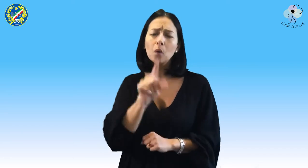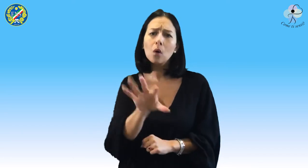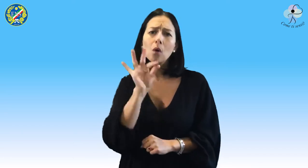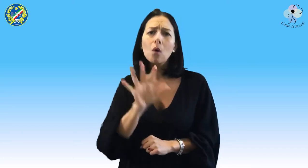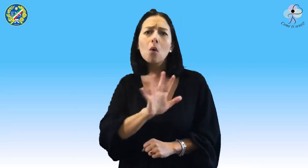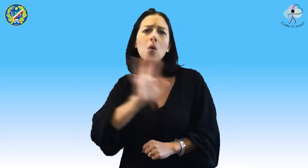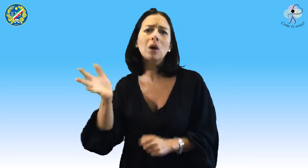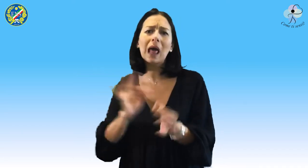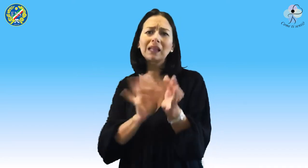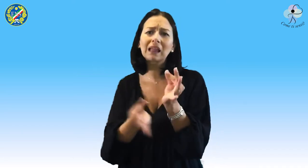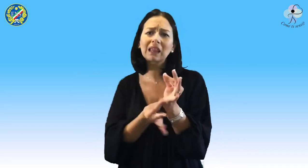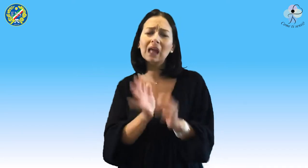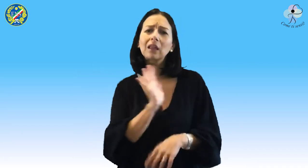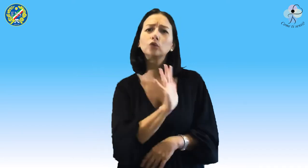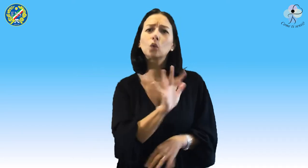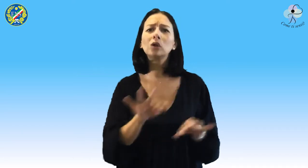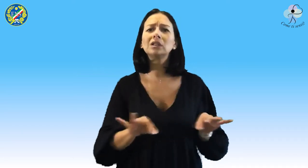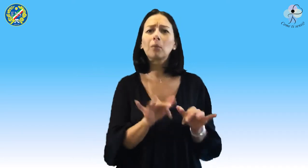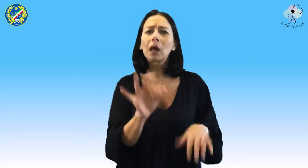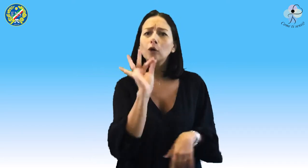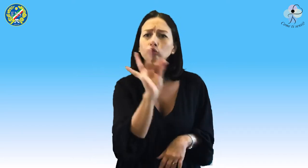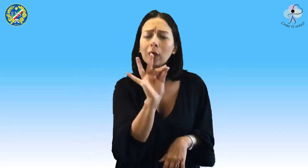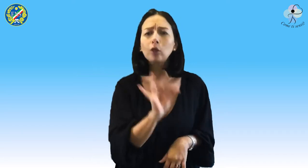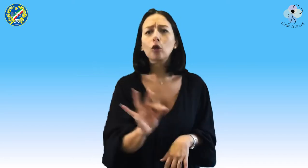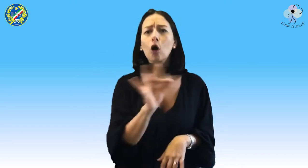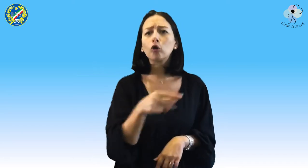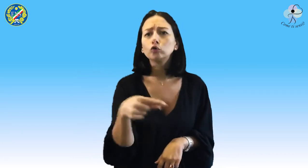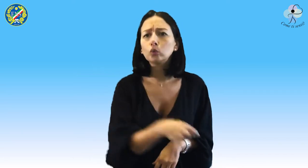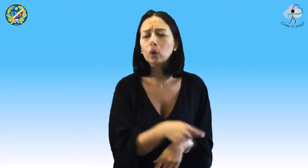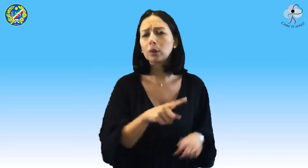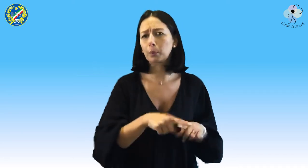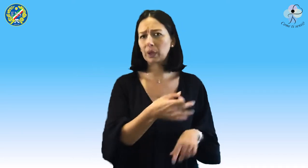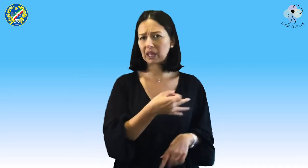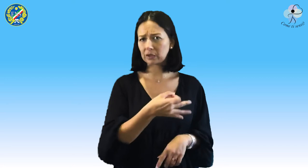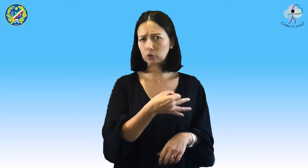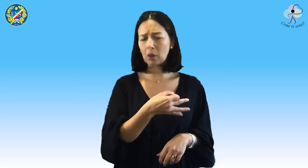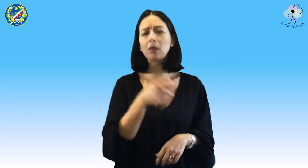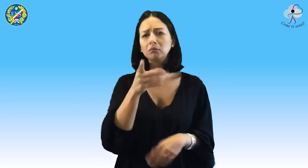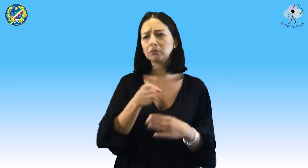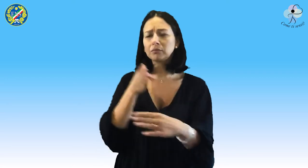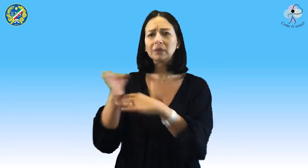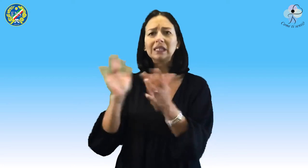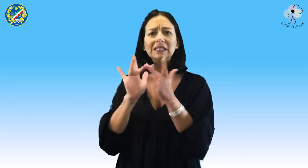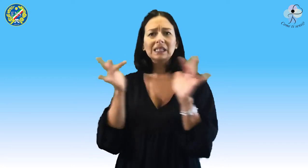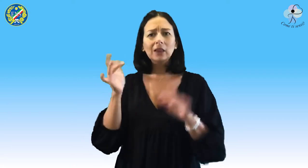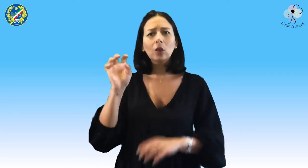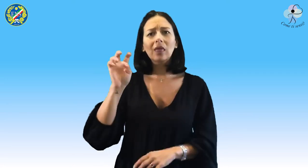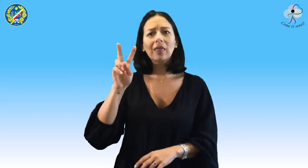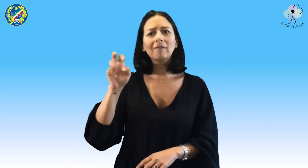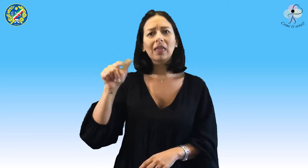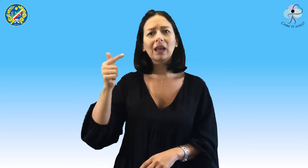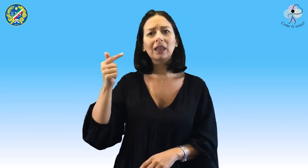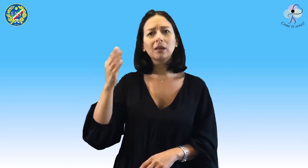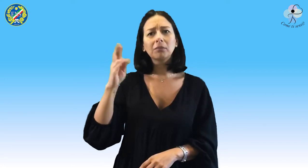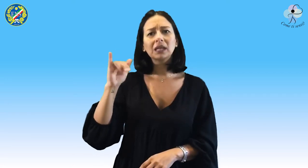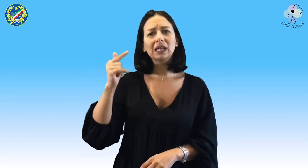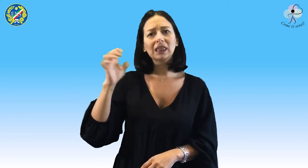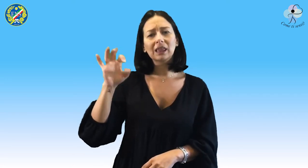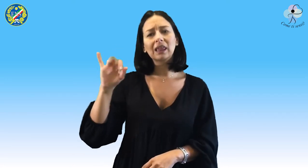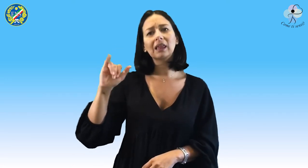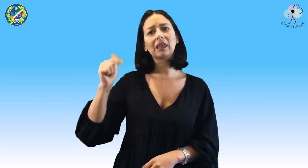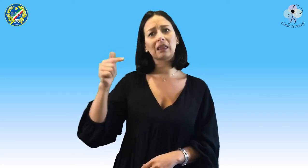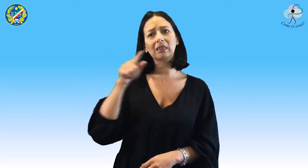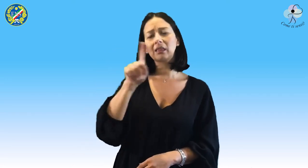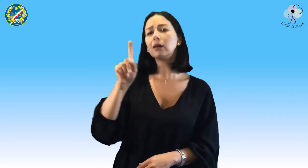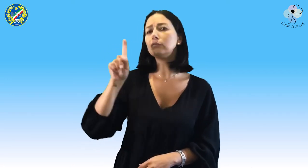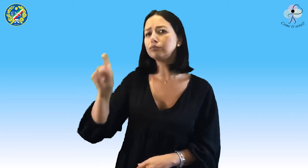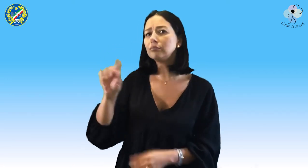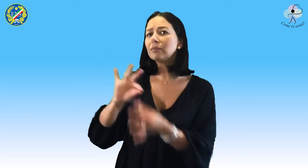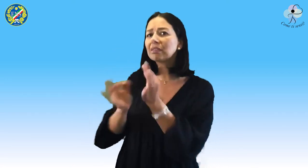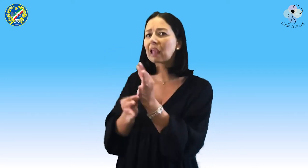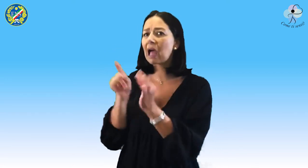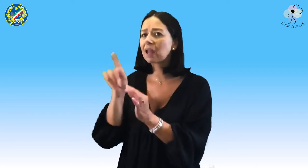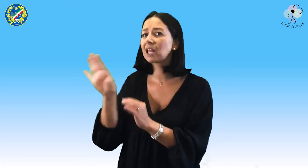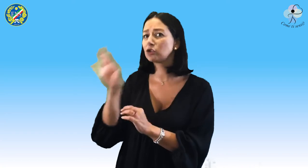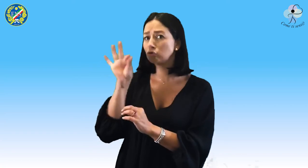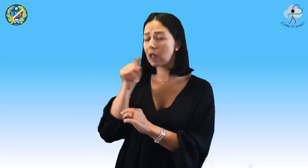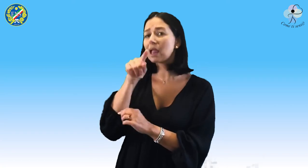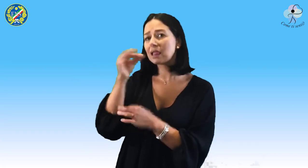potrete partecipare ad un altro incontro specificando al momento dell’iscrizione sul sito eventbrite.it